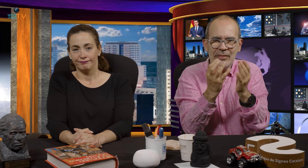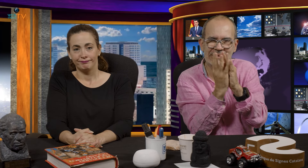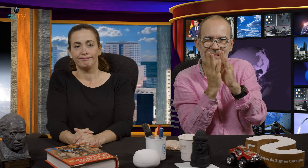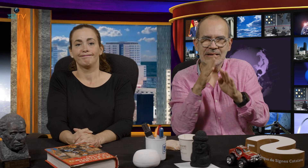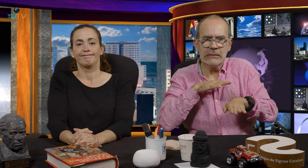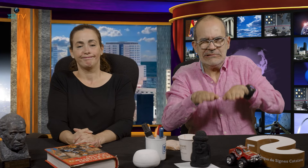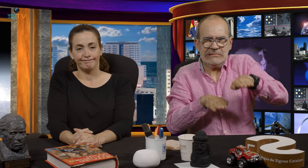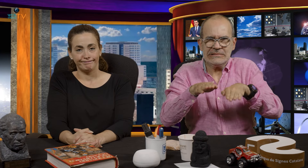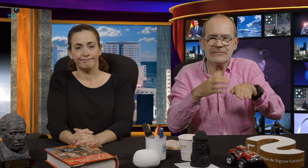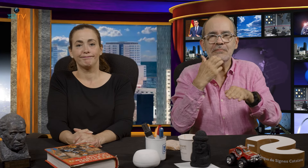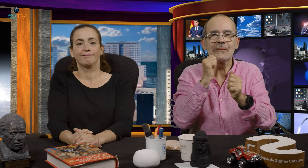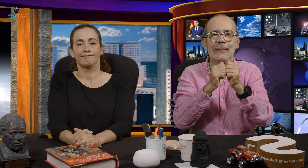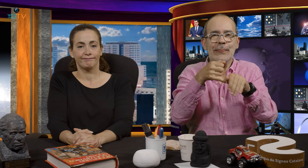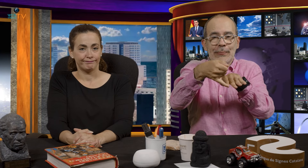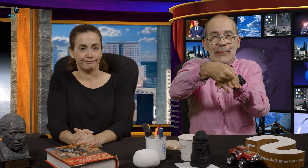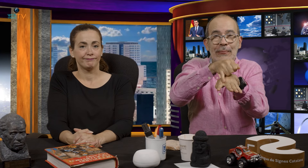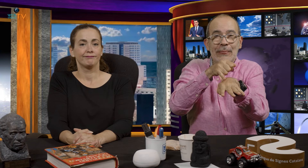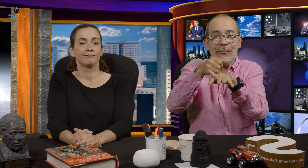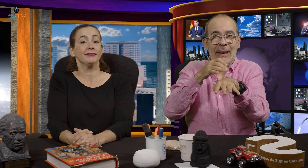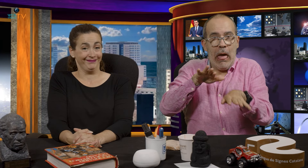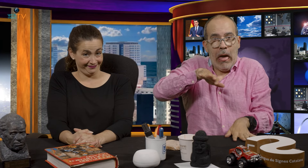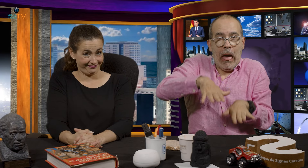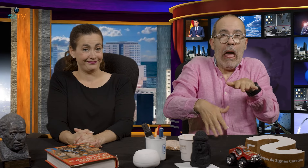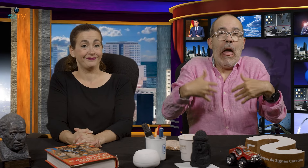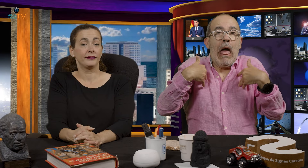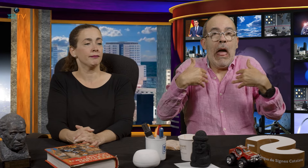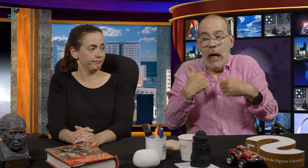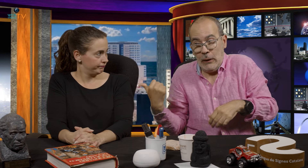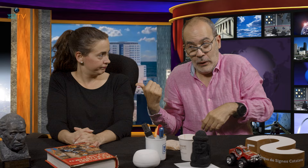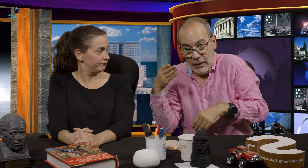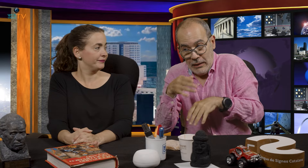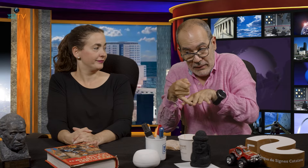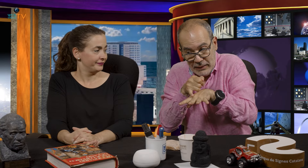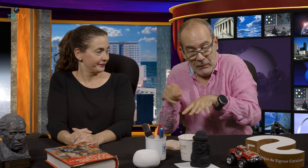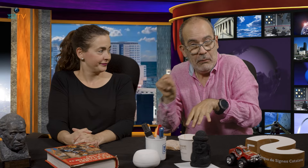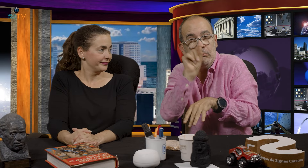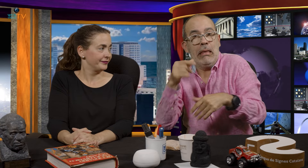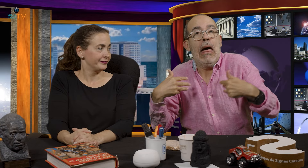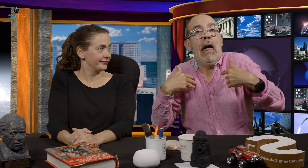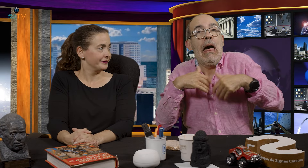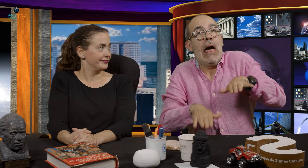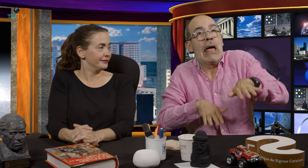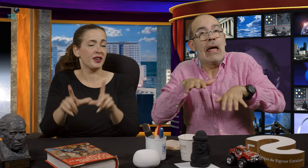Era muy difícil y sufrías al andar con chancletas o sandalias, ¿verdad? Tú las llevabas ¿Sufriste al andar por allí?